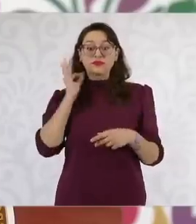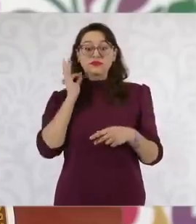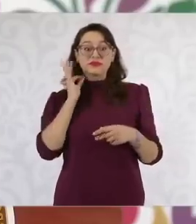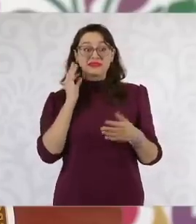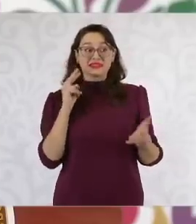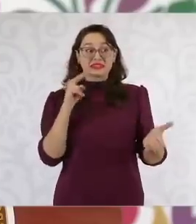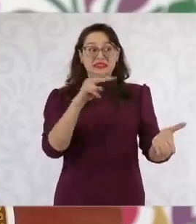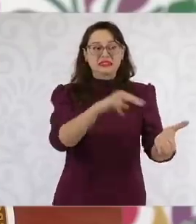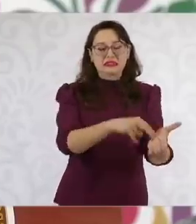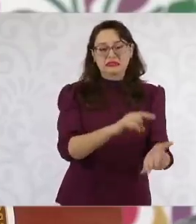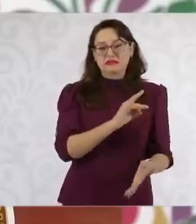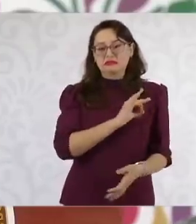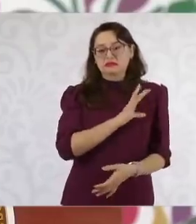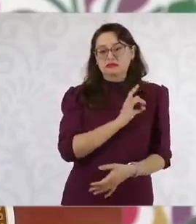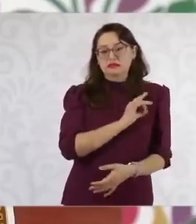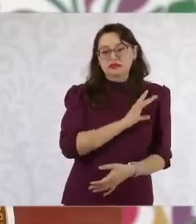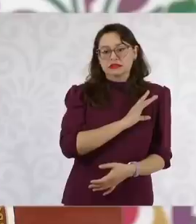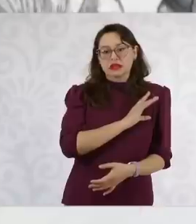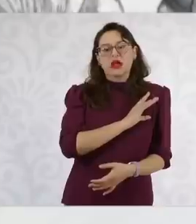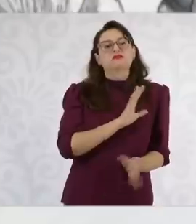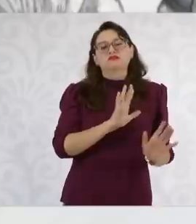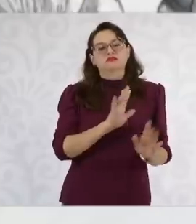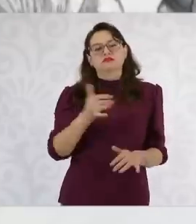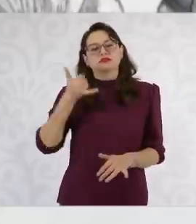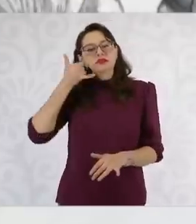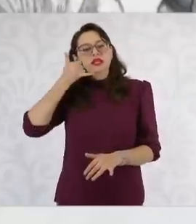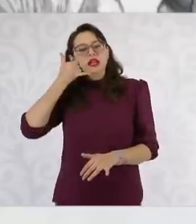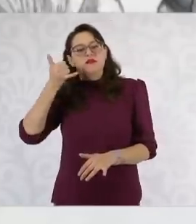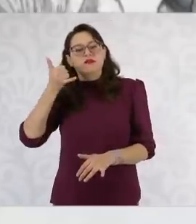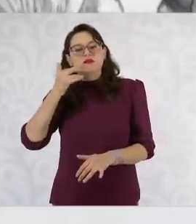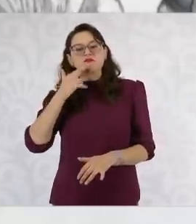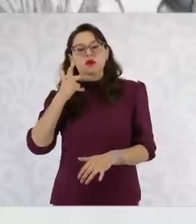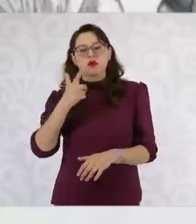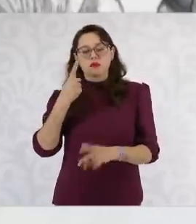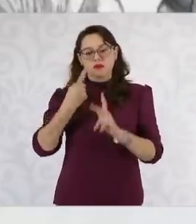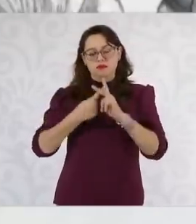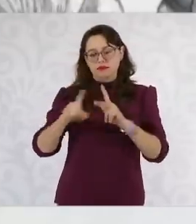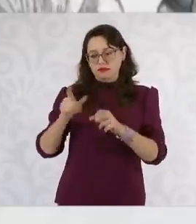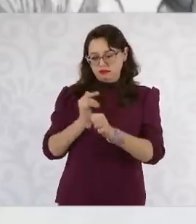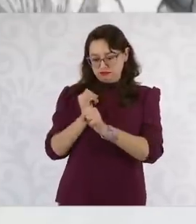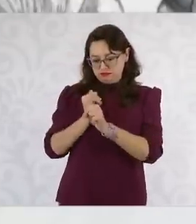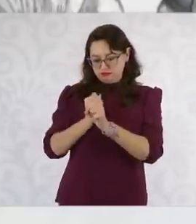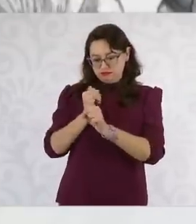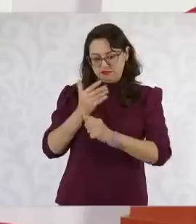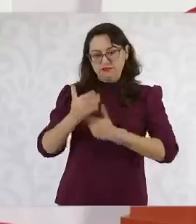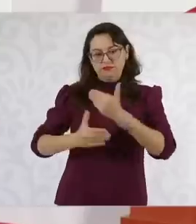teléfono y a partir de ahí iniciar investigaciones que se traduzcan en su momento en una carpeta de